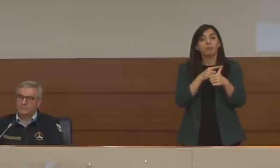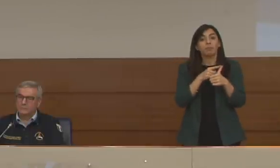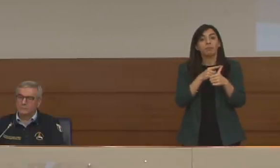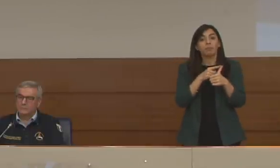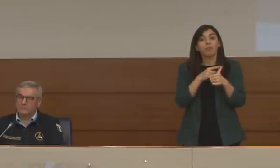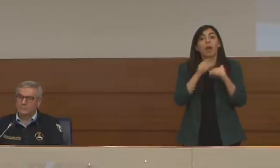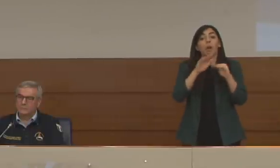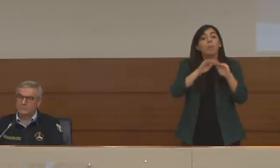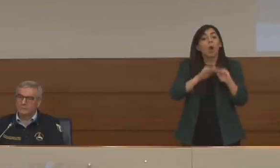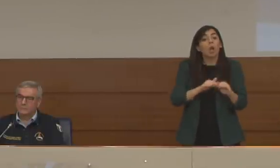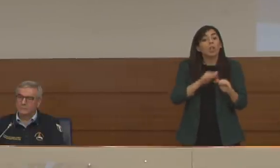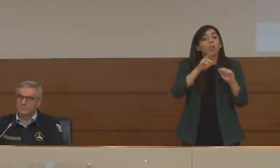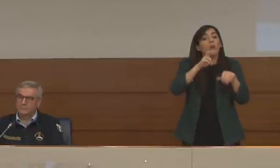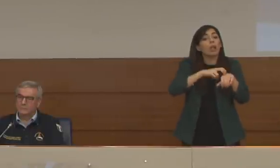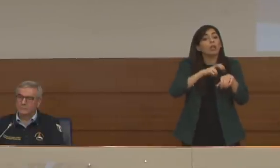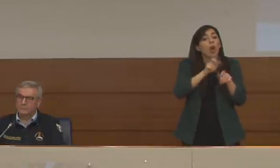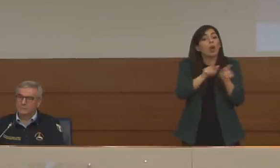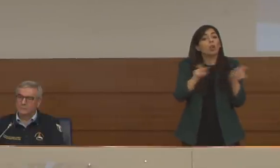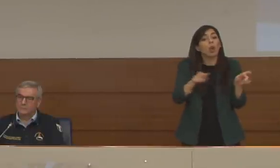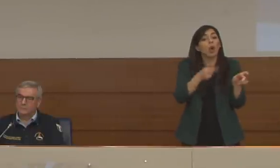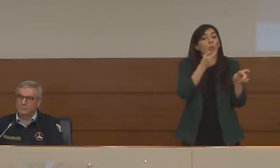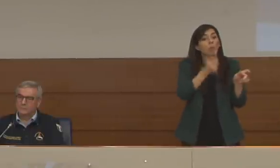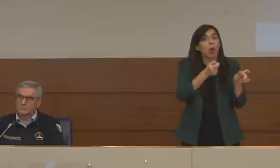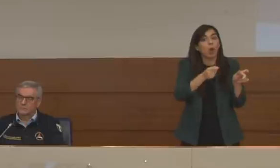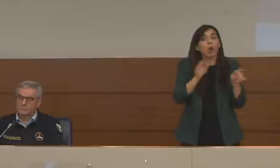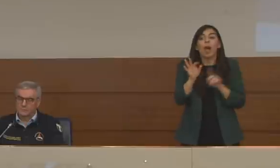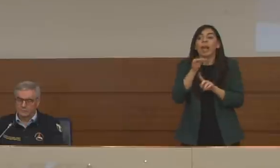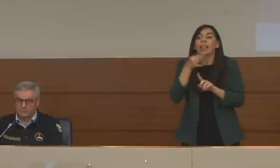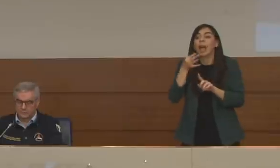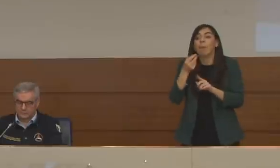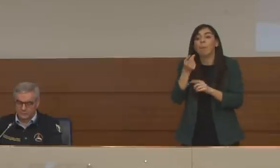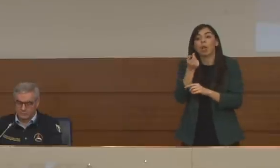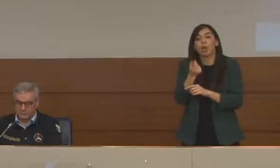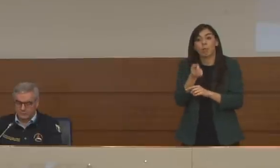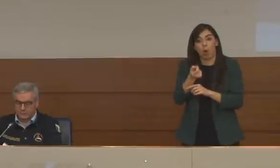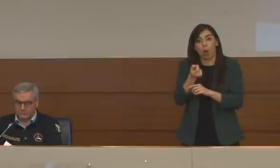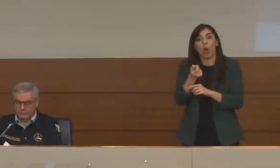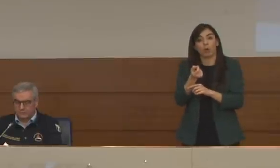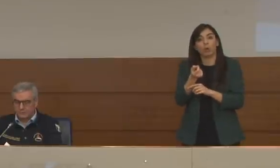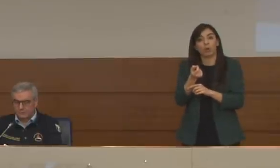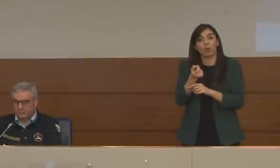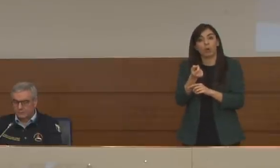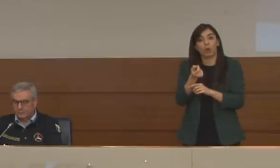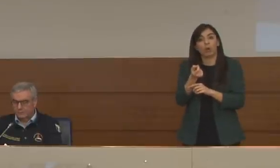medici e troppi pochi tamponi, soprattutto nella prima fase.